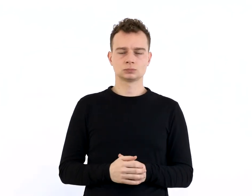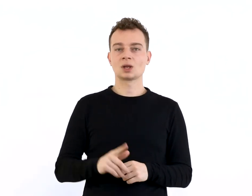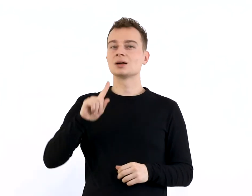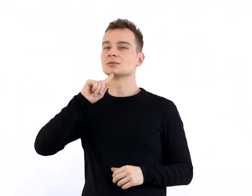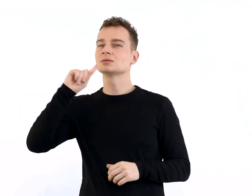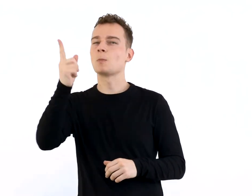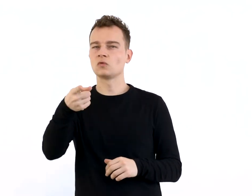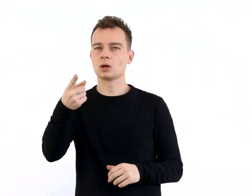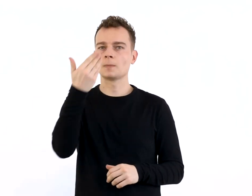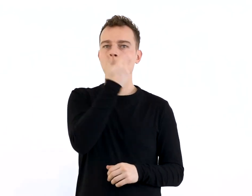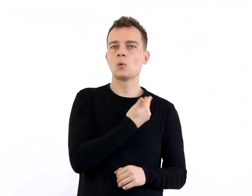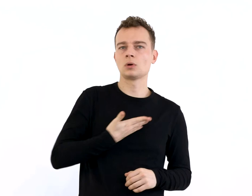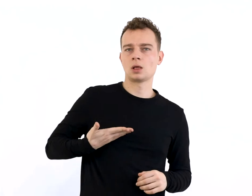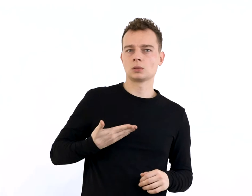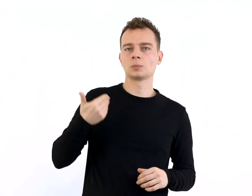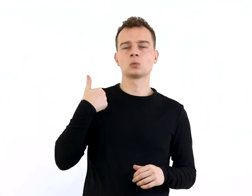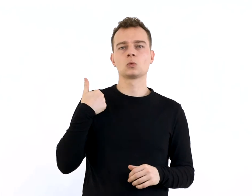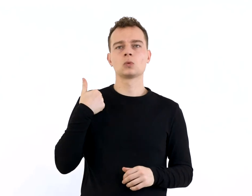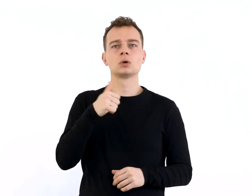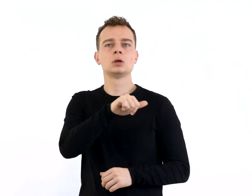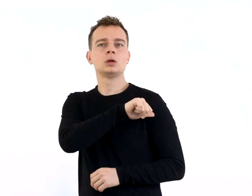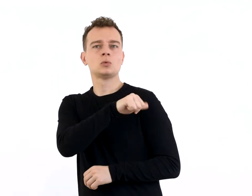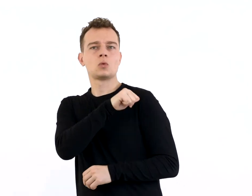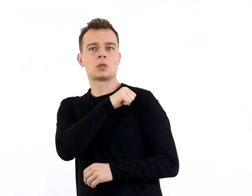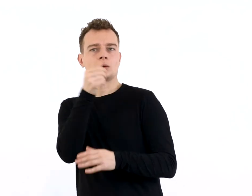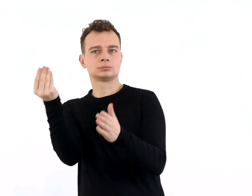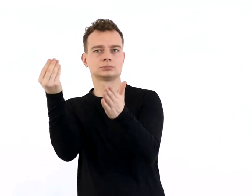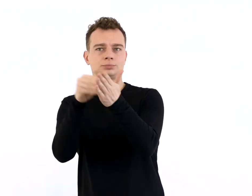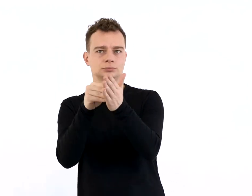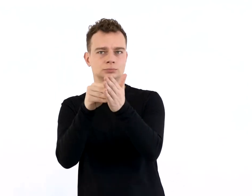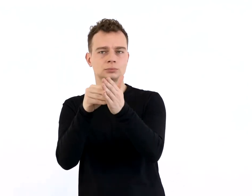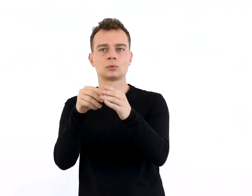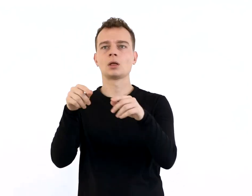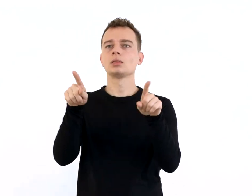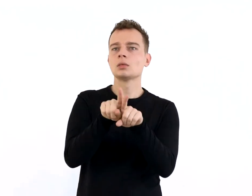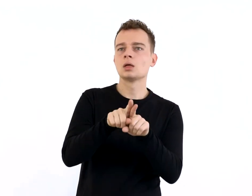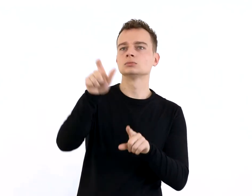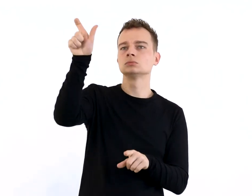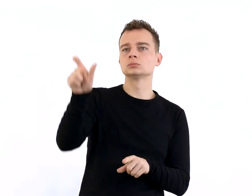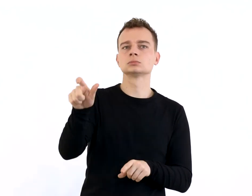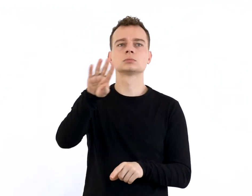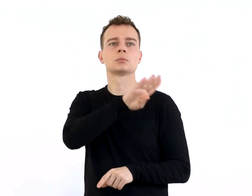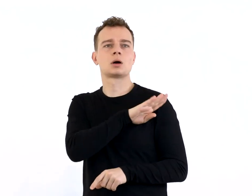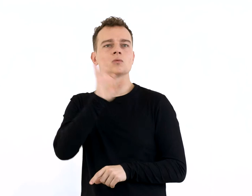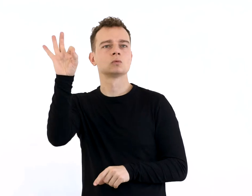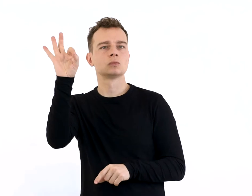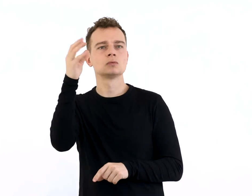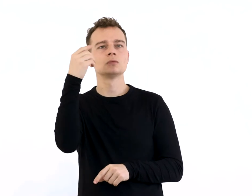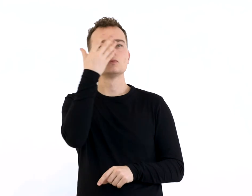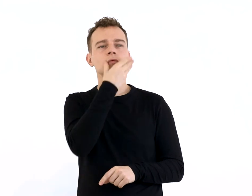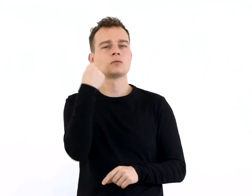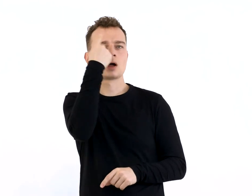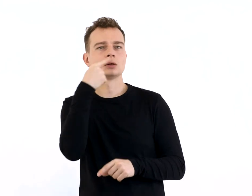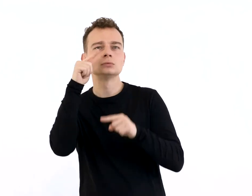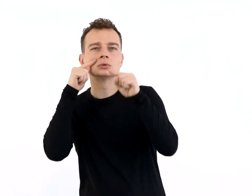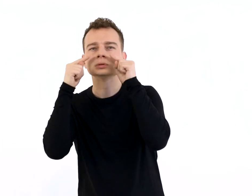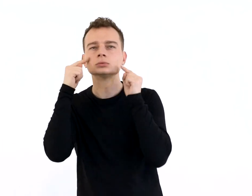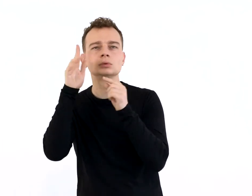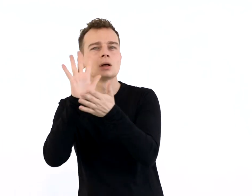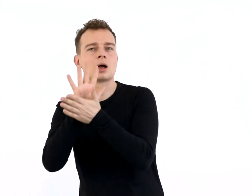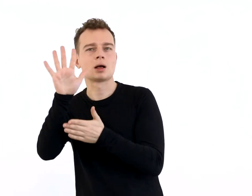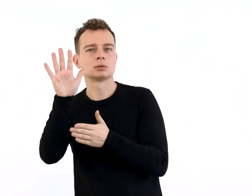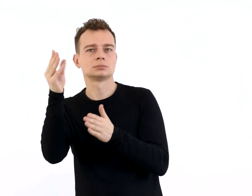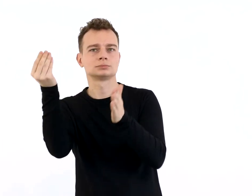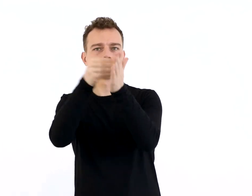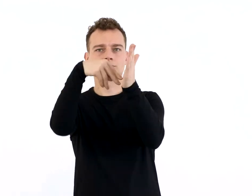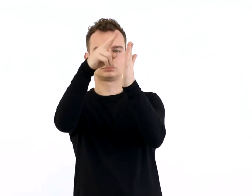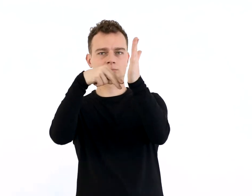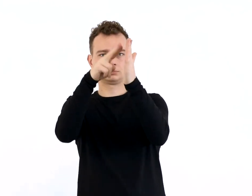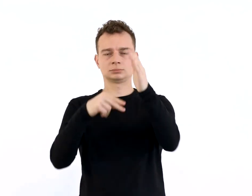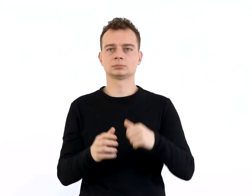Na zamówienie dopisywano do nich imiona i domalowywano charakterystyczne dla zmarłego rysy twarzy.